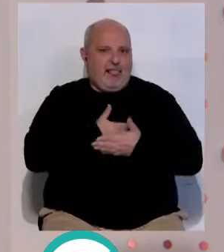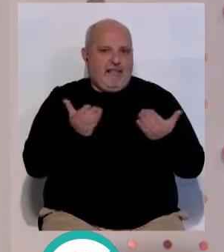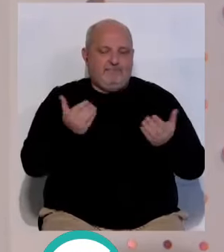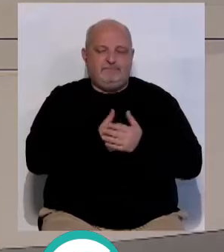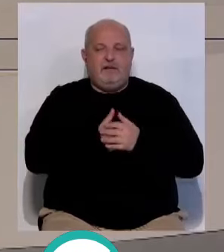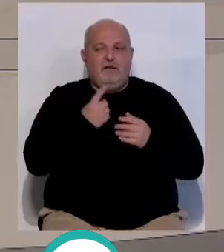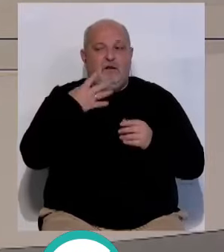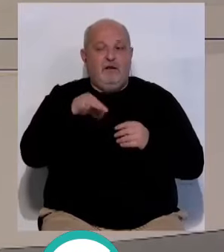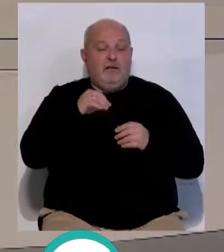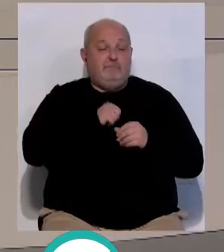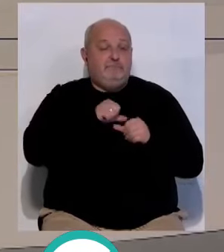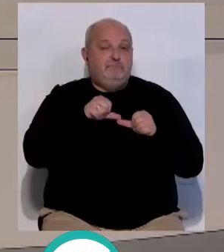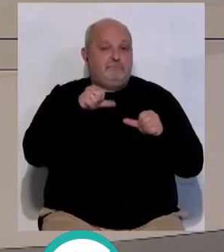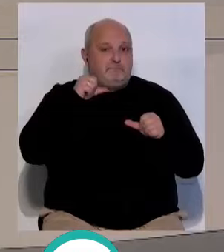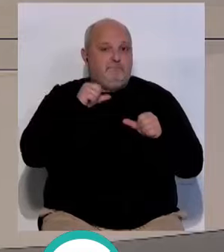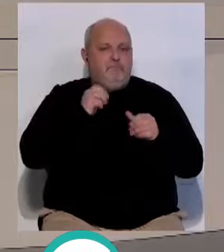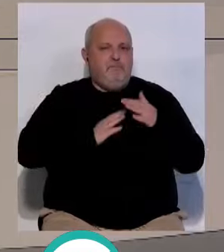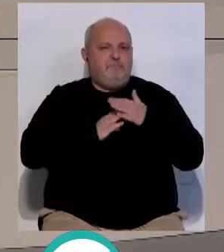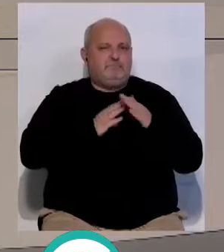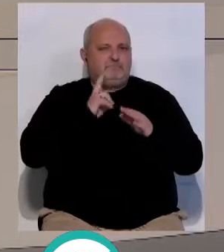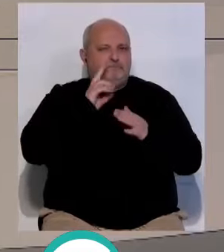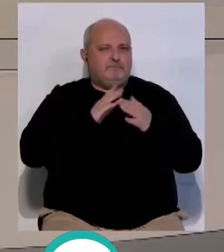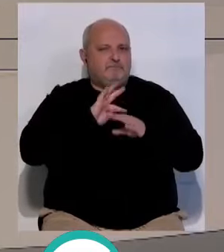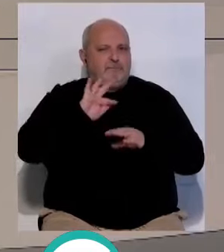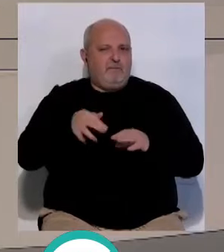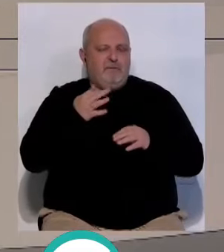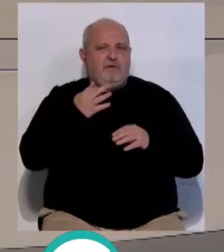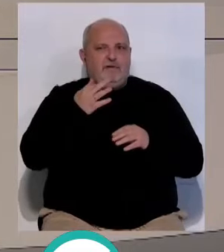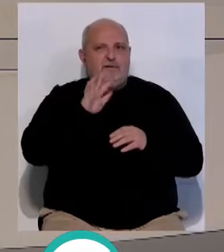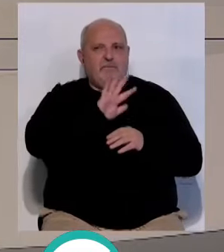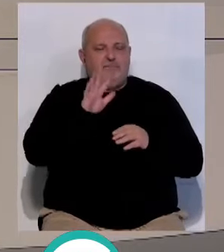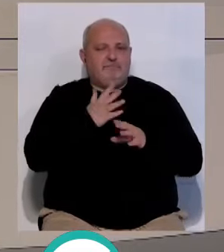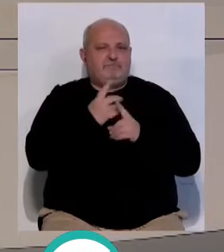escenario y especialmente después de parón donde hemos visto esa imagen de los futbolistas de del